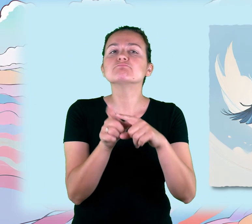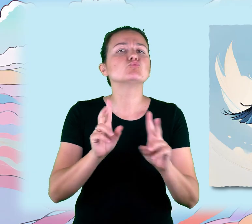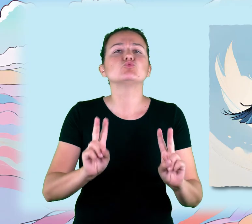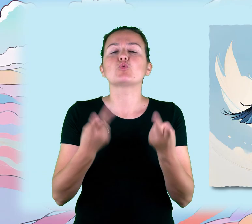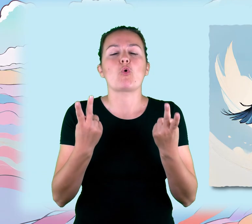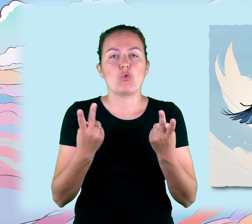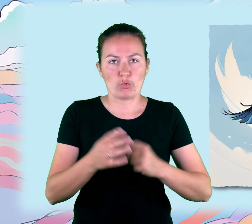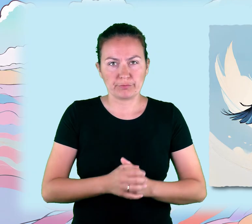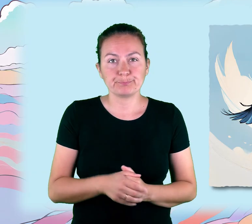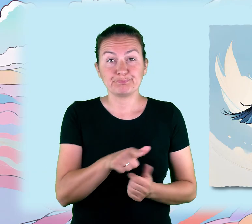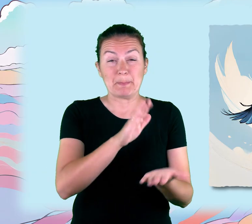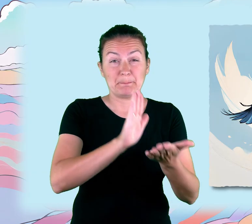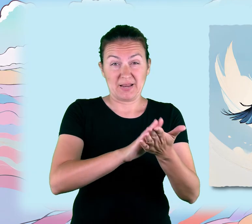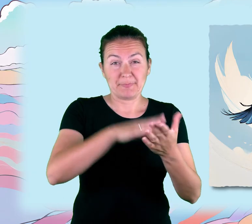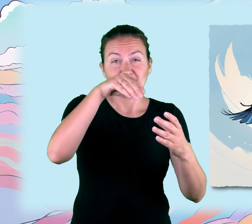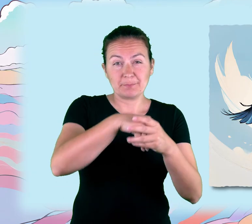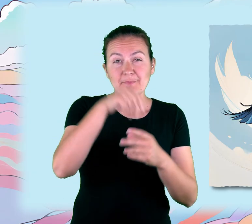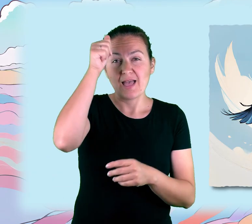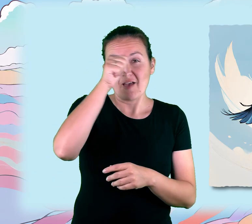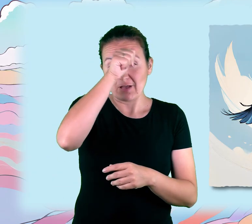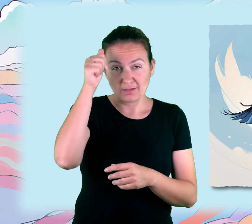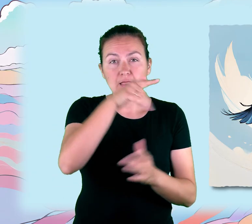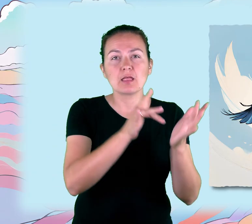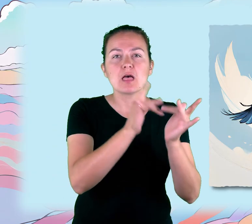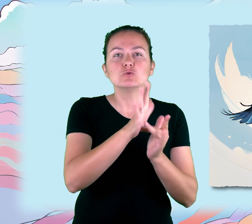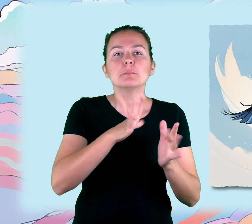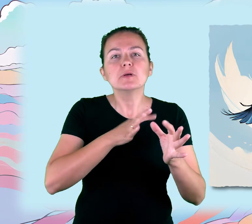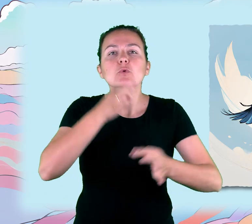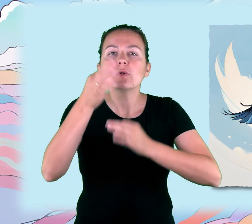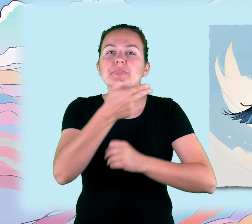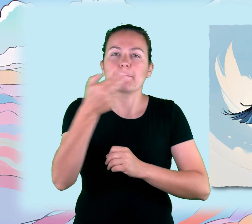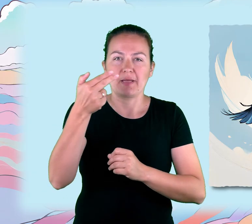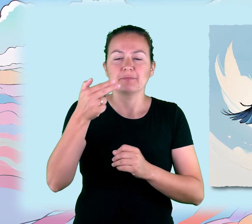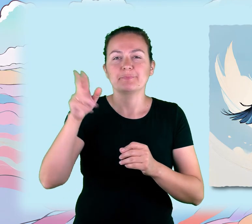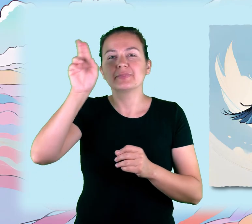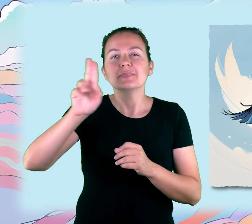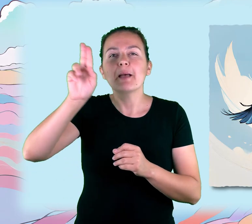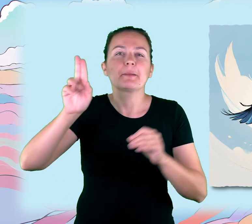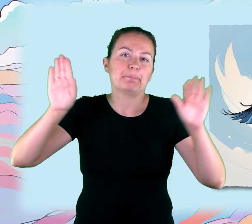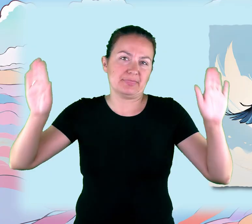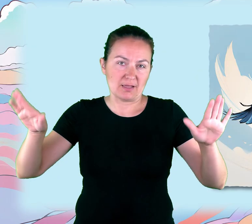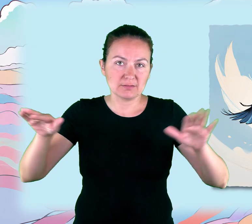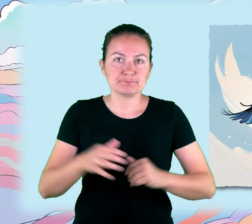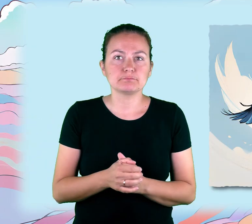Pochodzenie: Jezus mówił o niebieskich ptakach w Ewangelii.